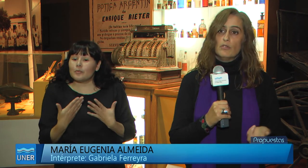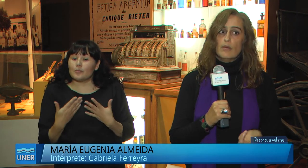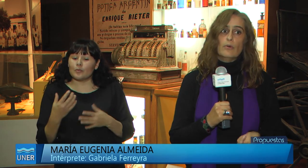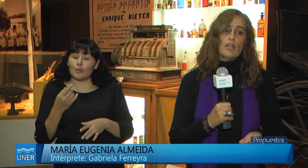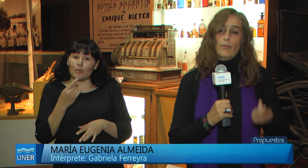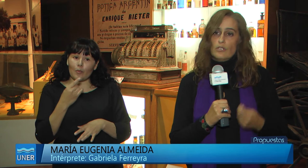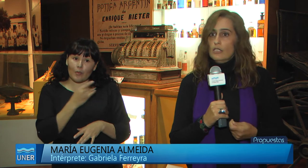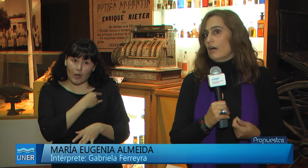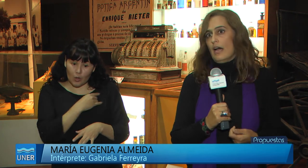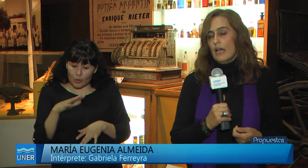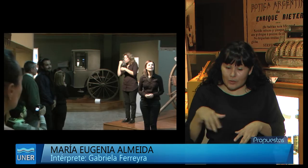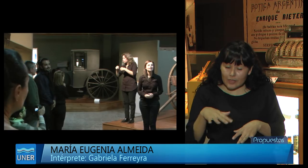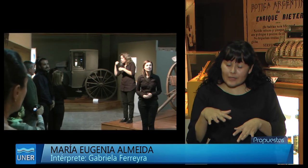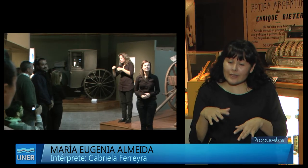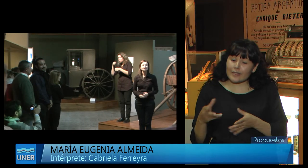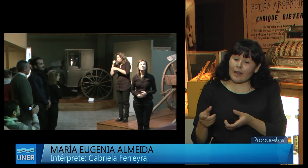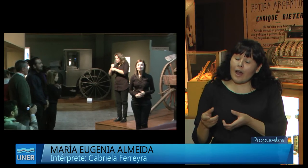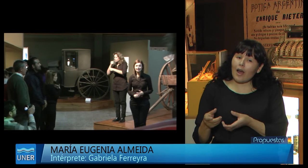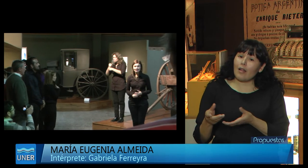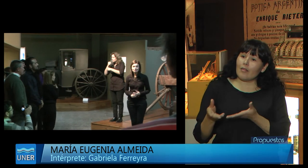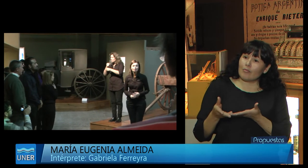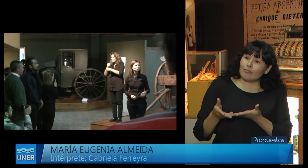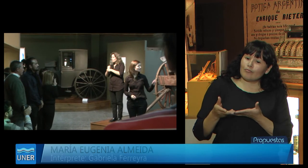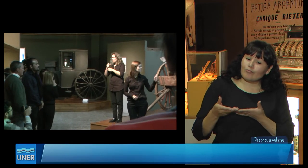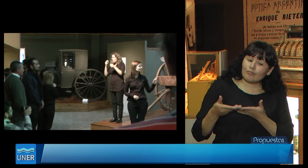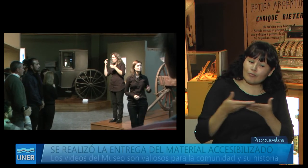Pero al mismo tiempo respondiendo a lo que las propias instituciones se han acercado a demandar.